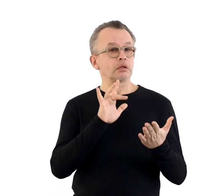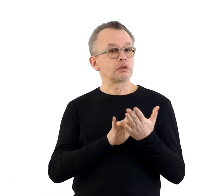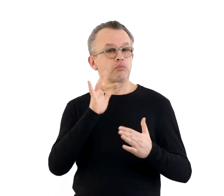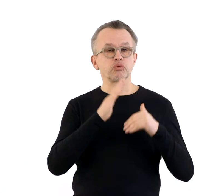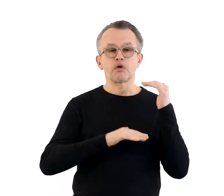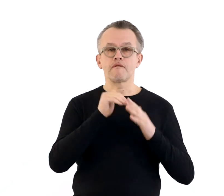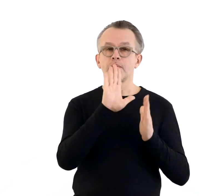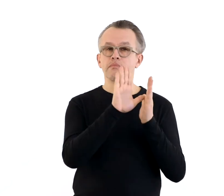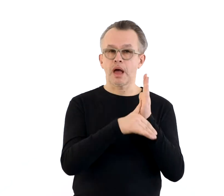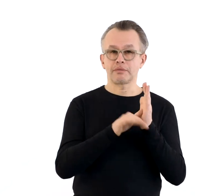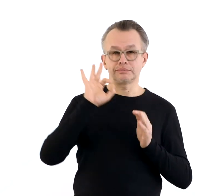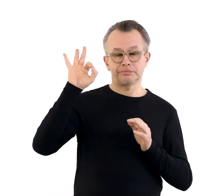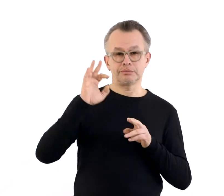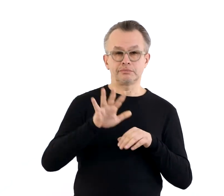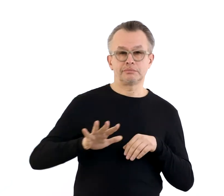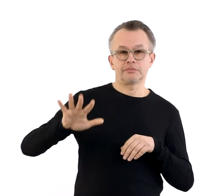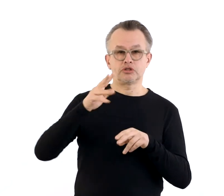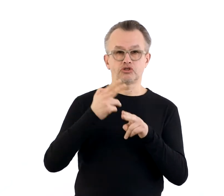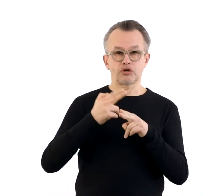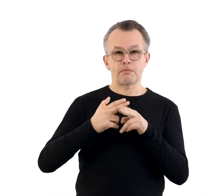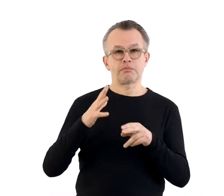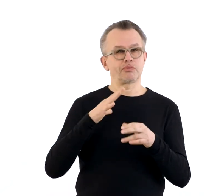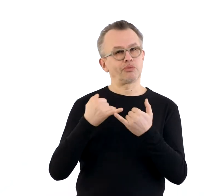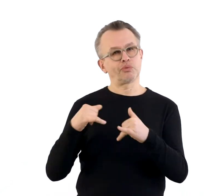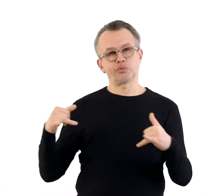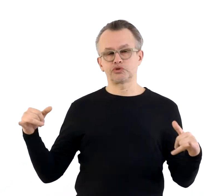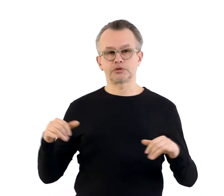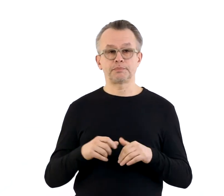Do typowych budowli miasta rzymskiego należały m.in.: